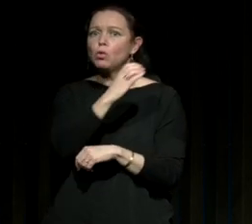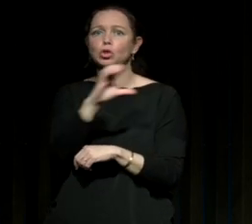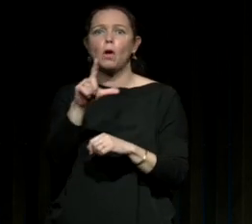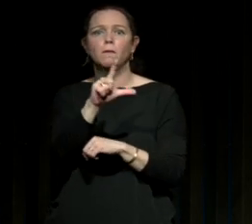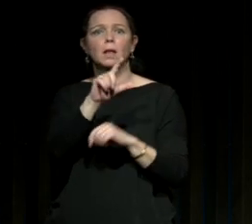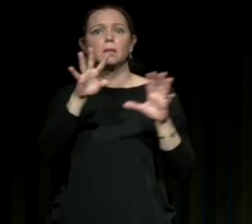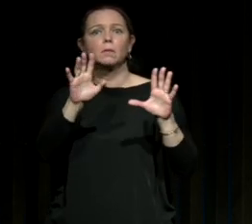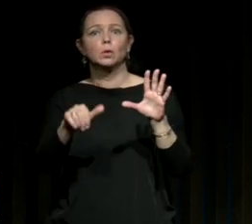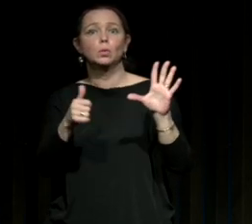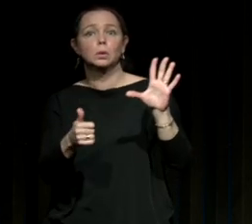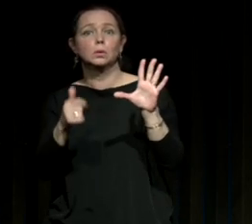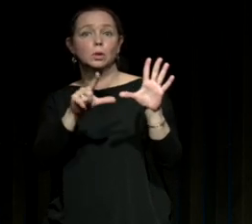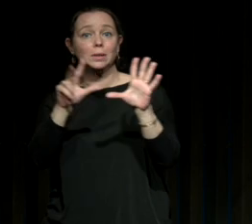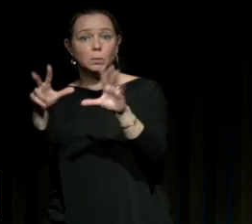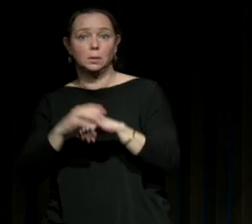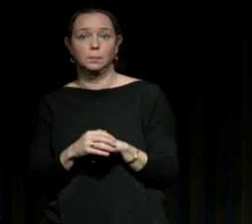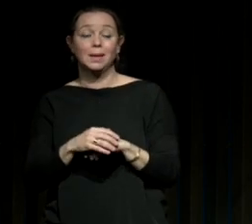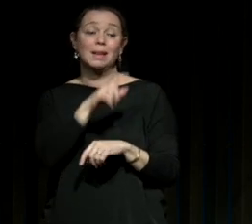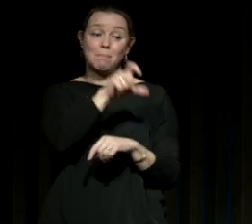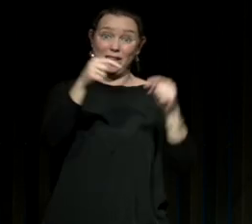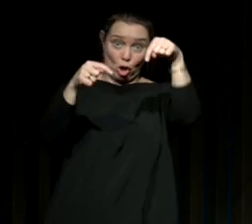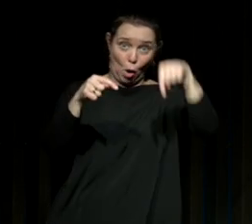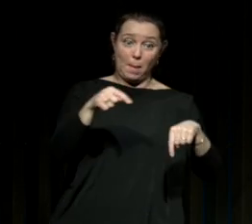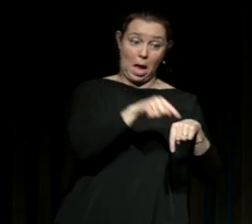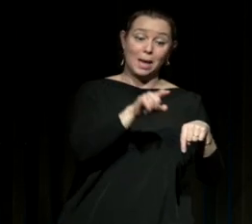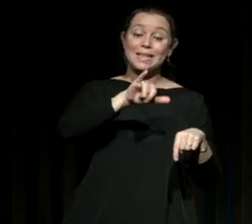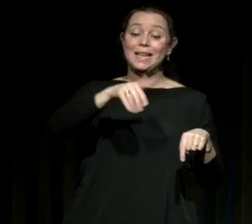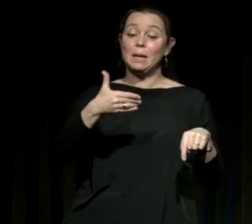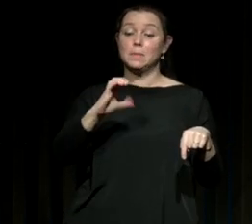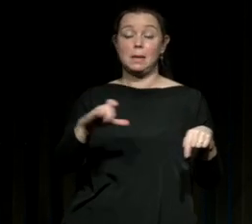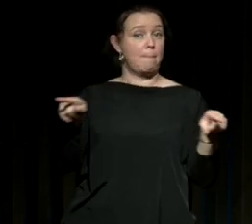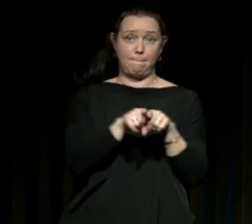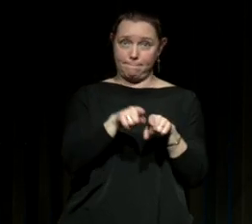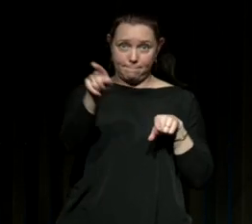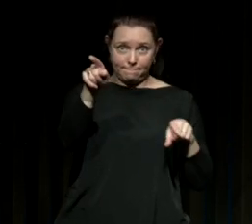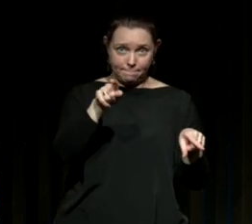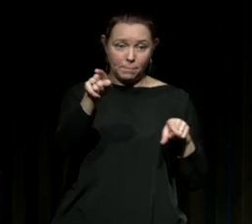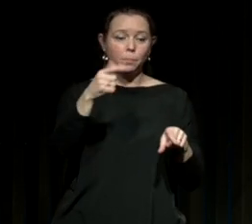le sujet du bas il a exactement le même indice de masse corporelle on voit sur le graphe qu'il